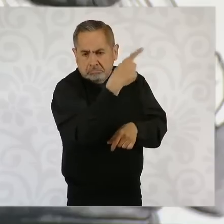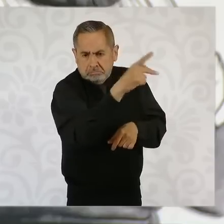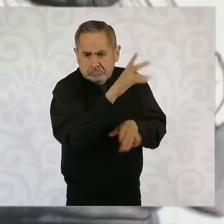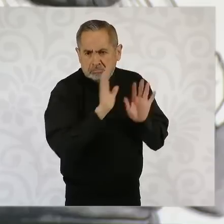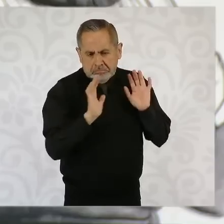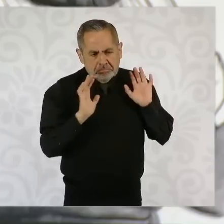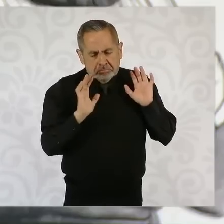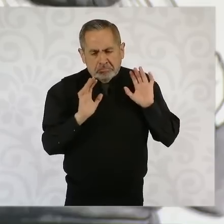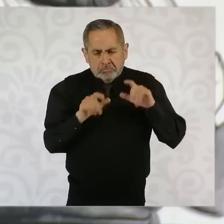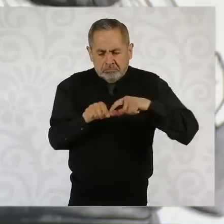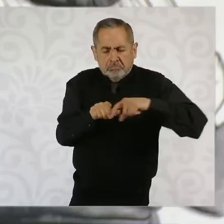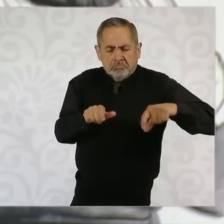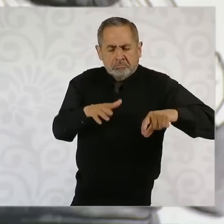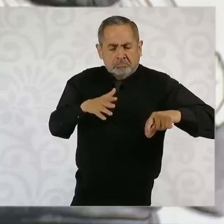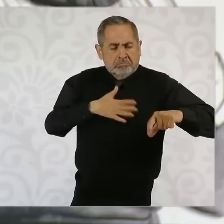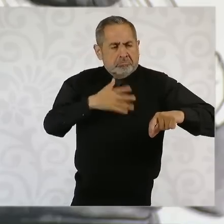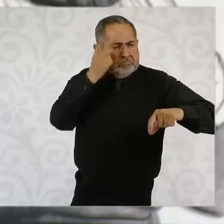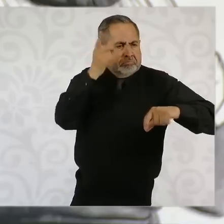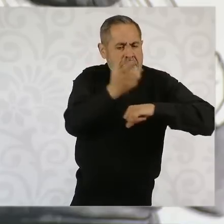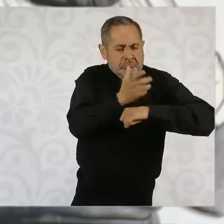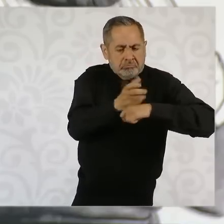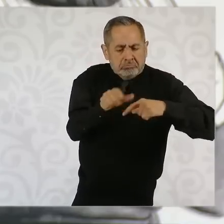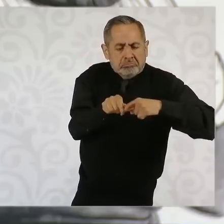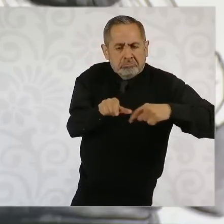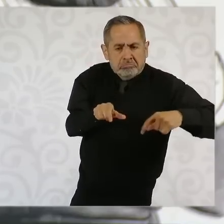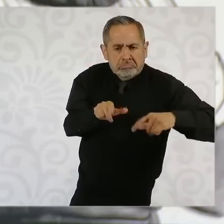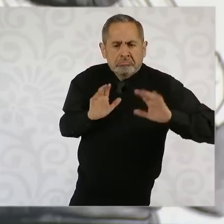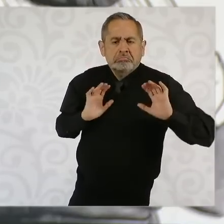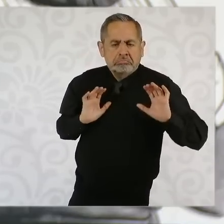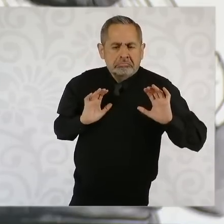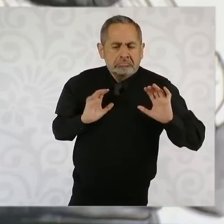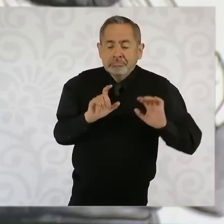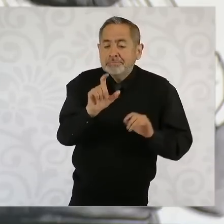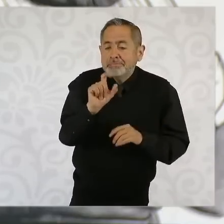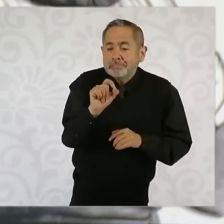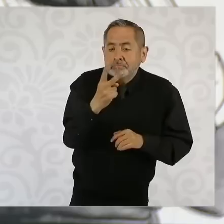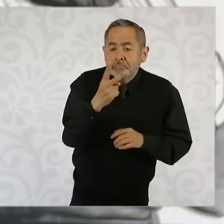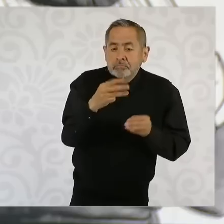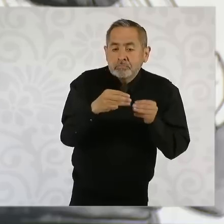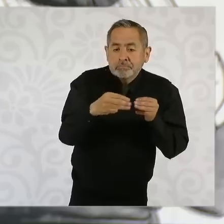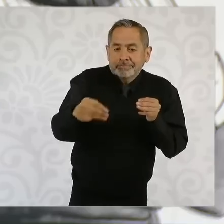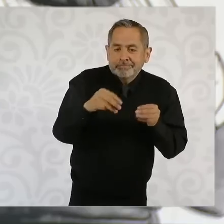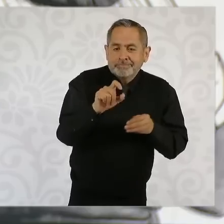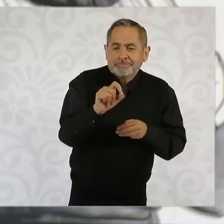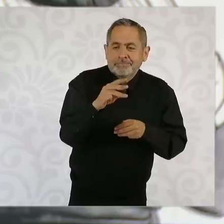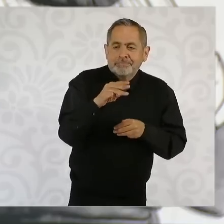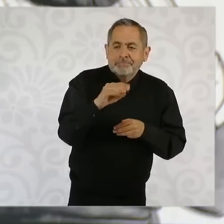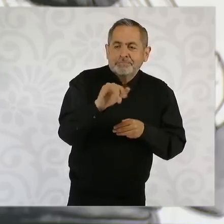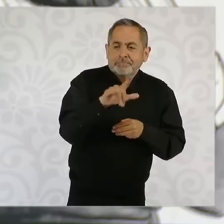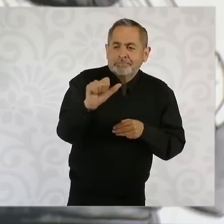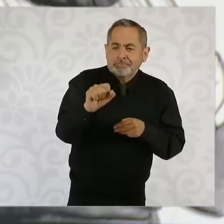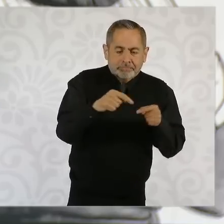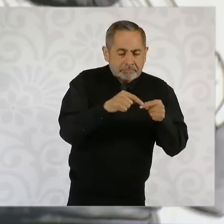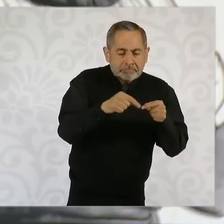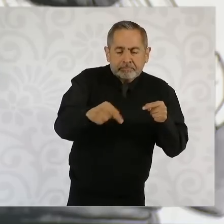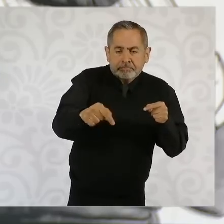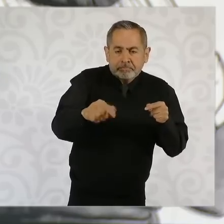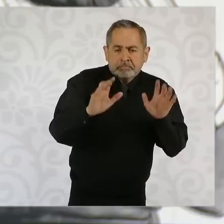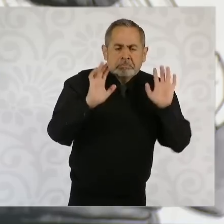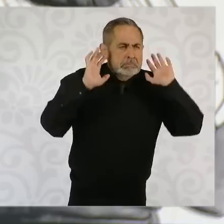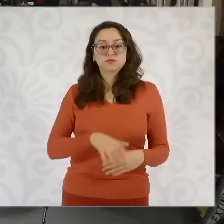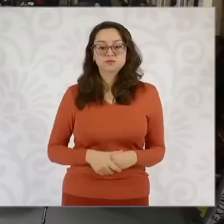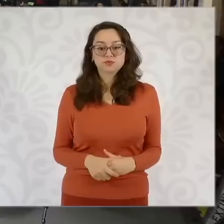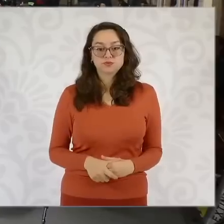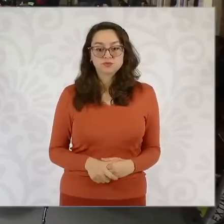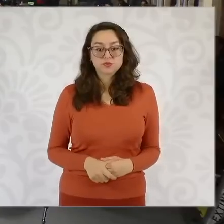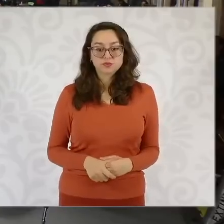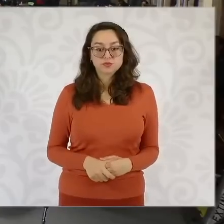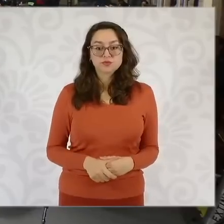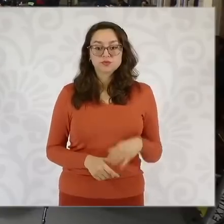ejerce soberanía y es 22 millas náuticas desde la costa en su territorio Muchas gracias presidente